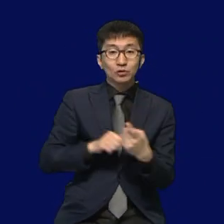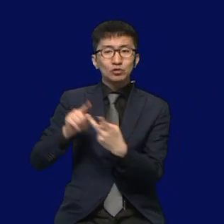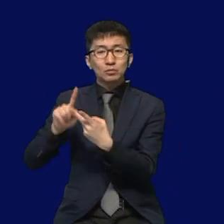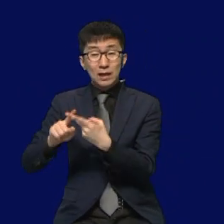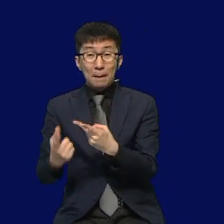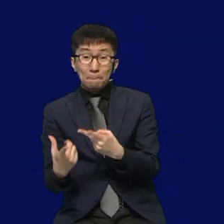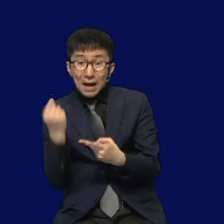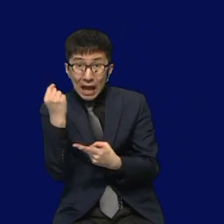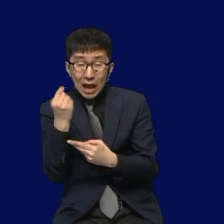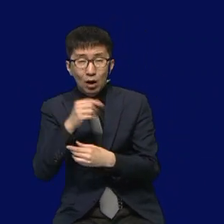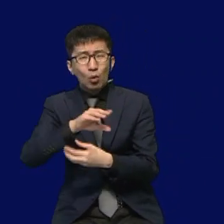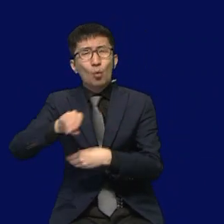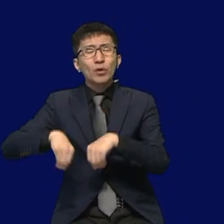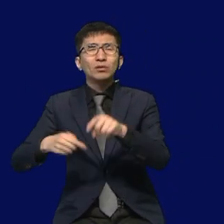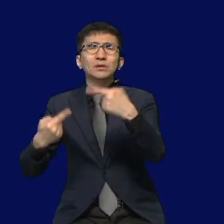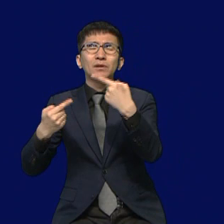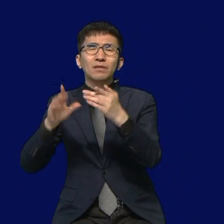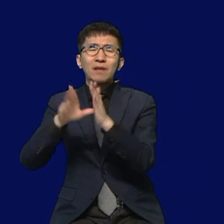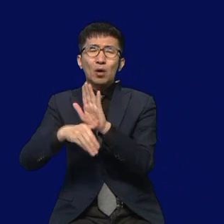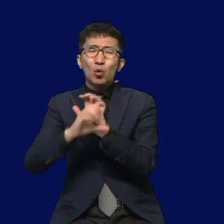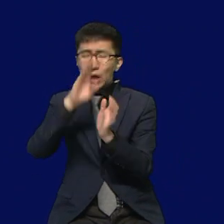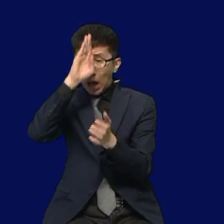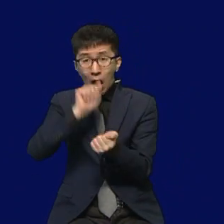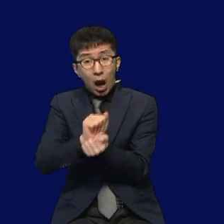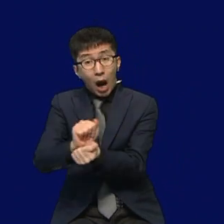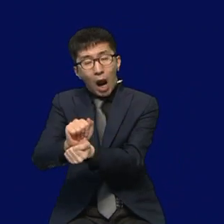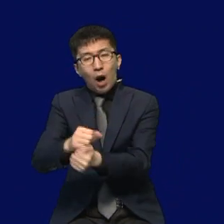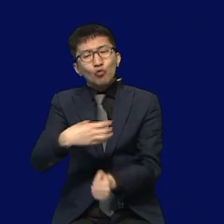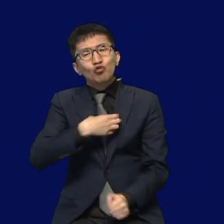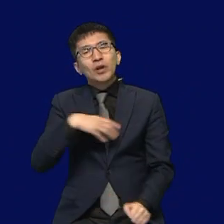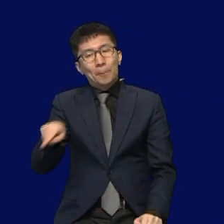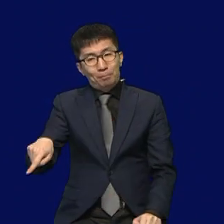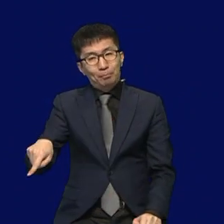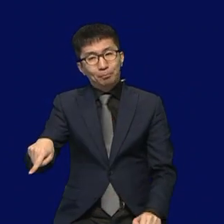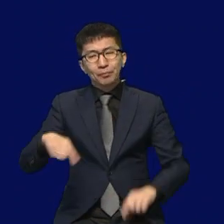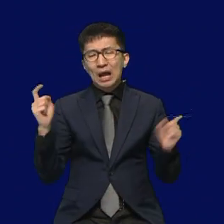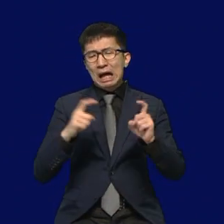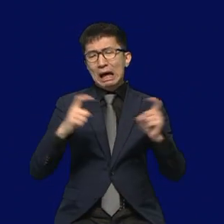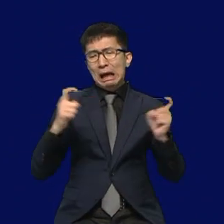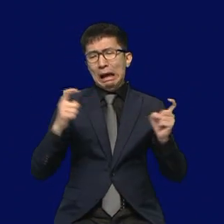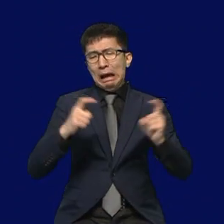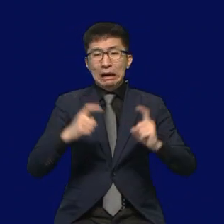빠르게 하면 설 연휴 방역이 느슨해진다는 견해가 팽팽하게 맞서서 중간 지점에서